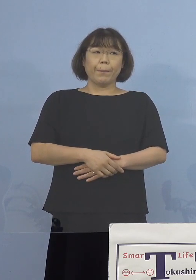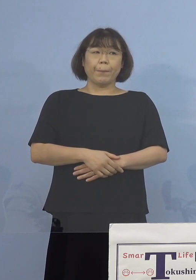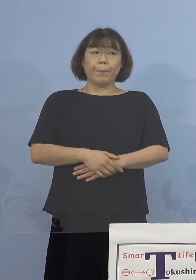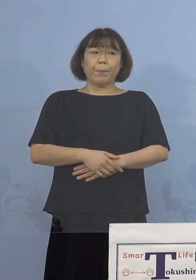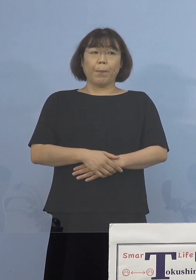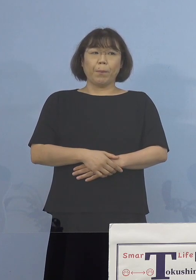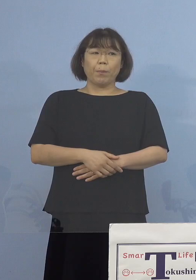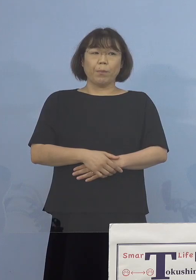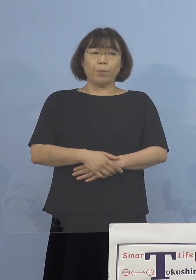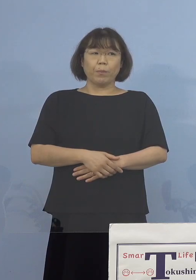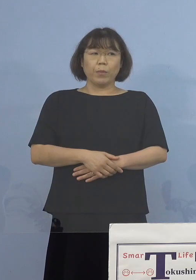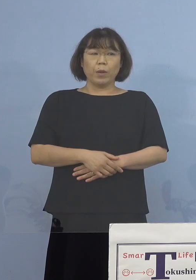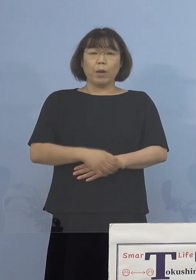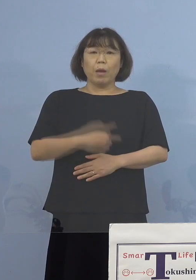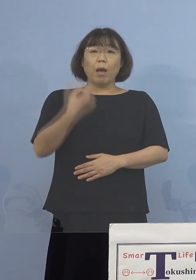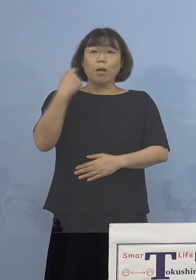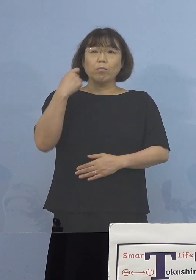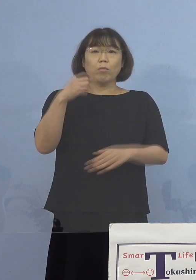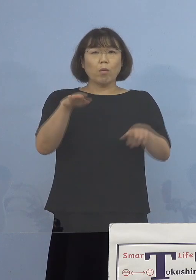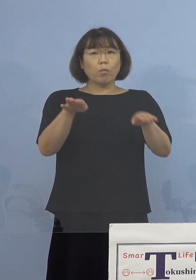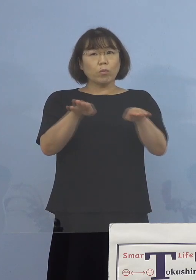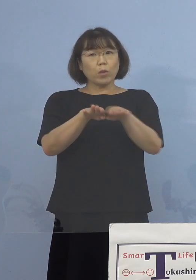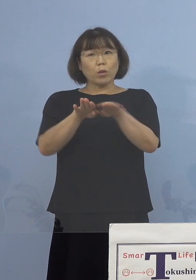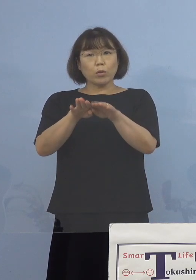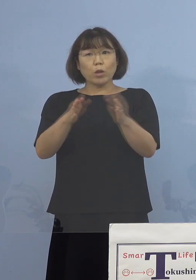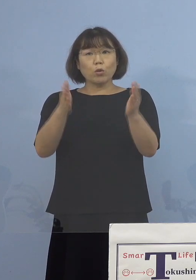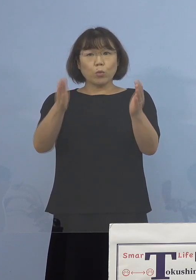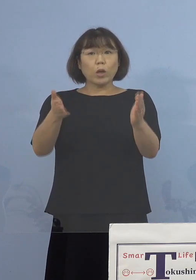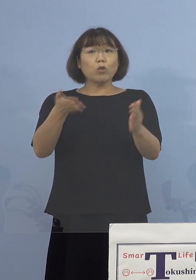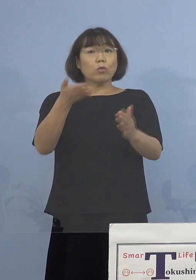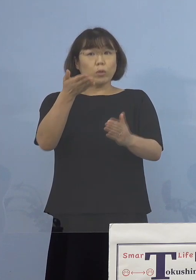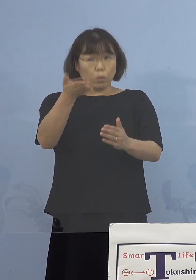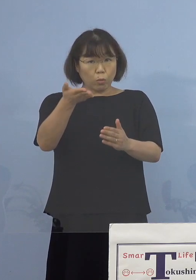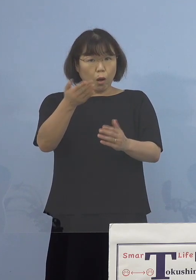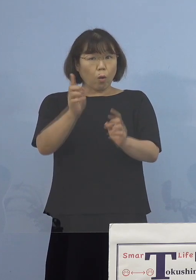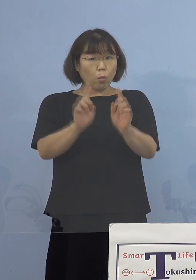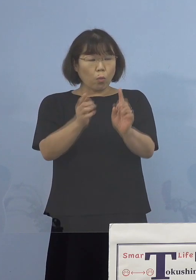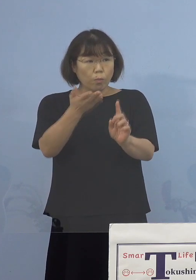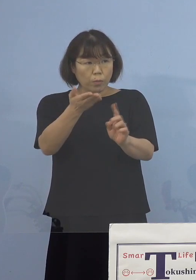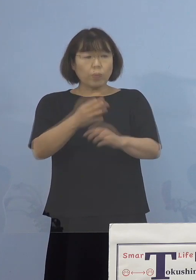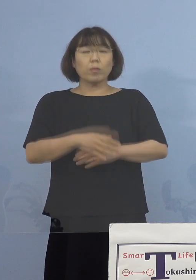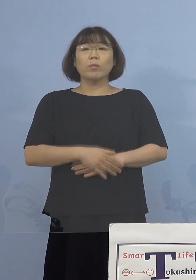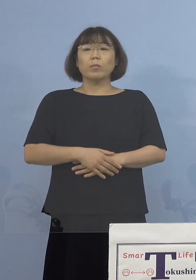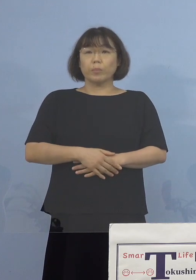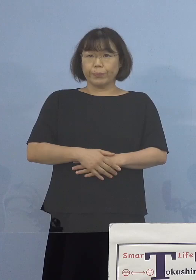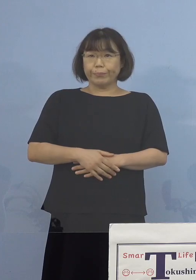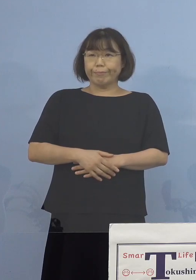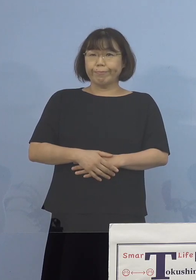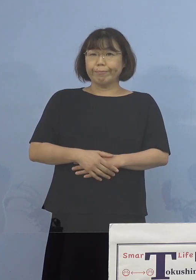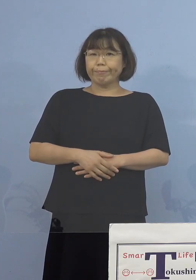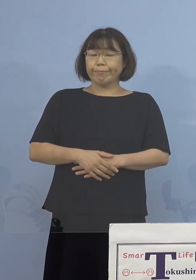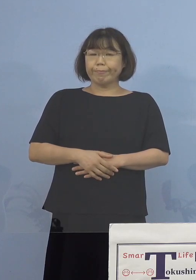つまり夏休み期間中だったのかという （保健福祉部長） そうですね、すみません